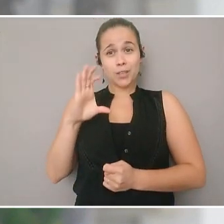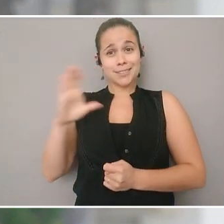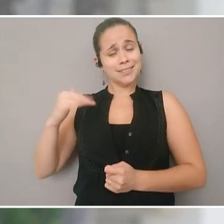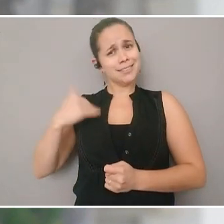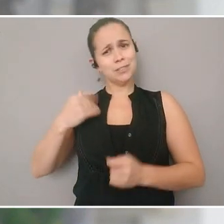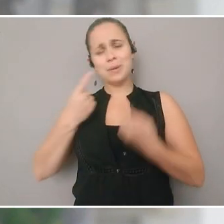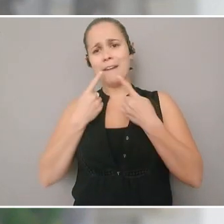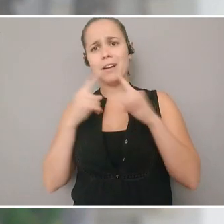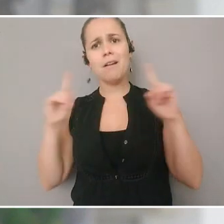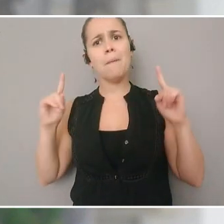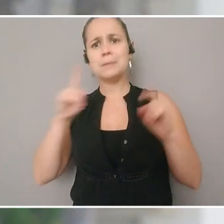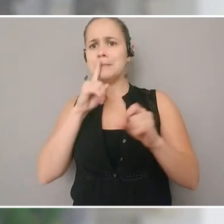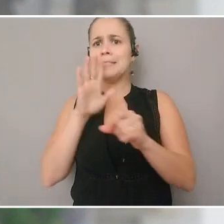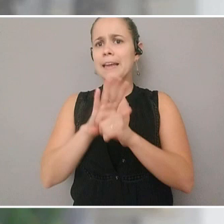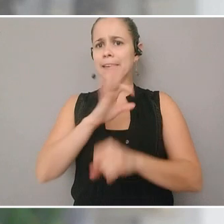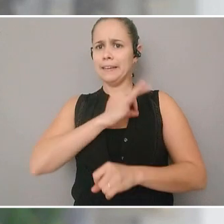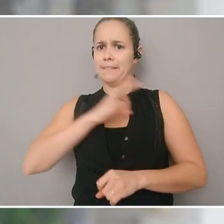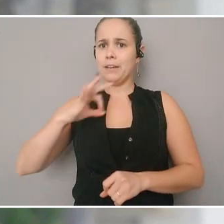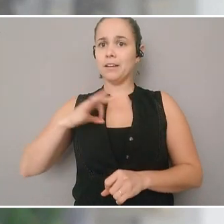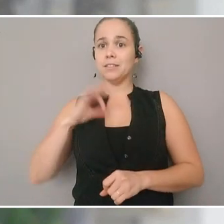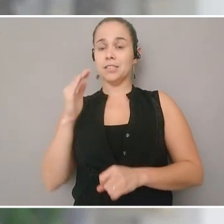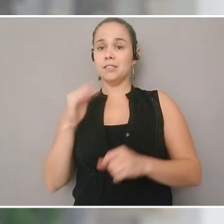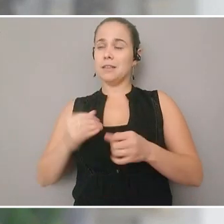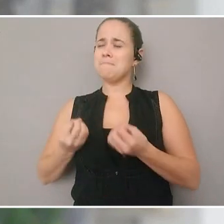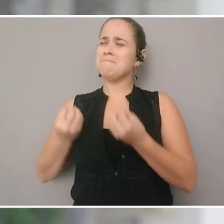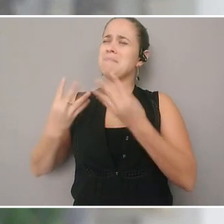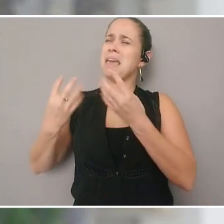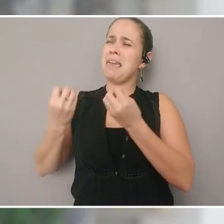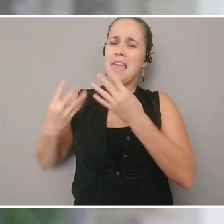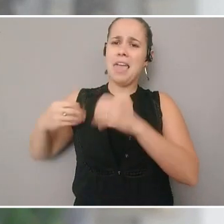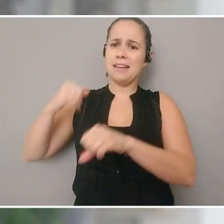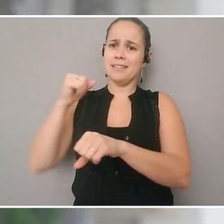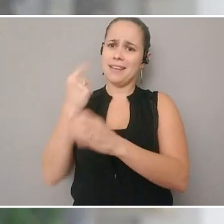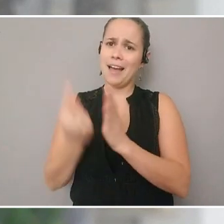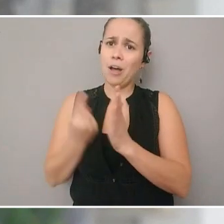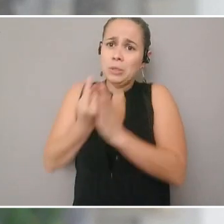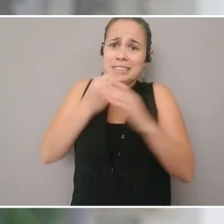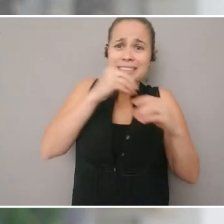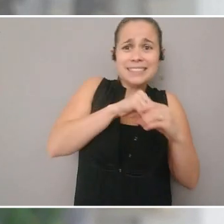dedicada que han pasado horas interminables